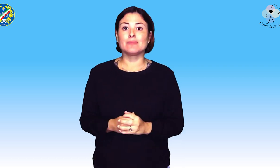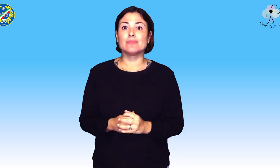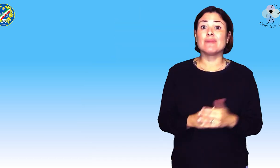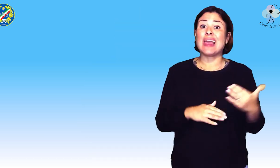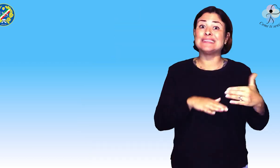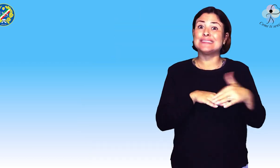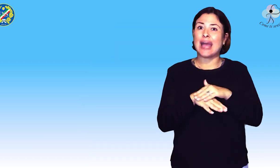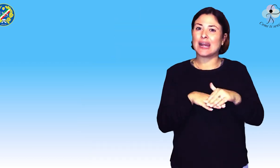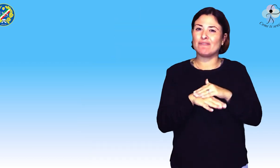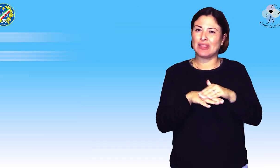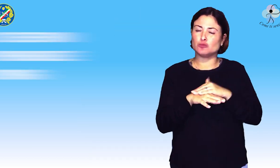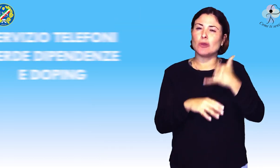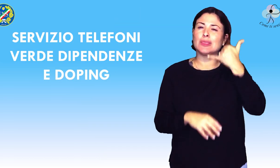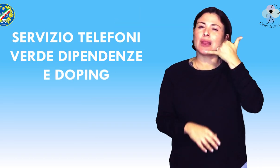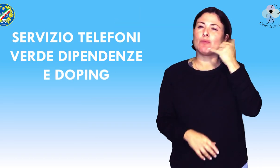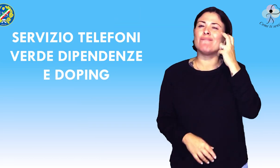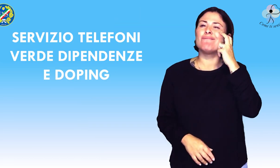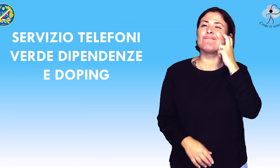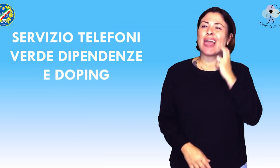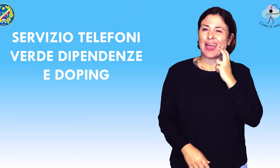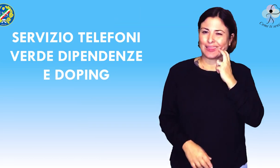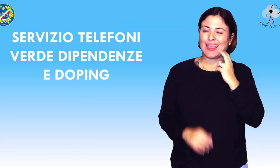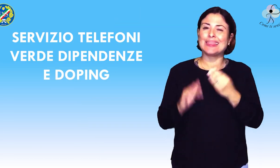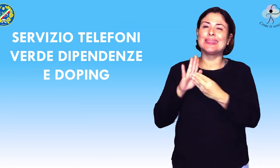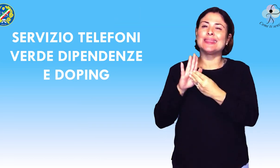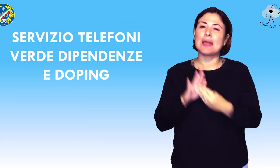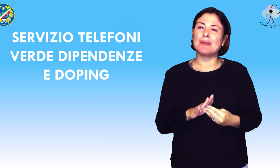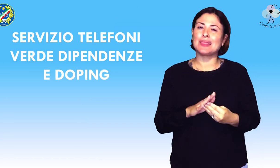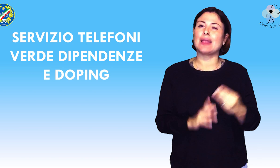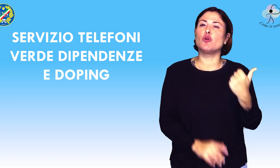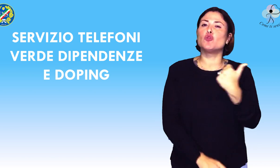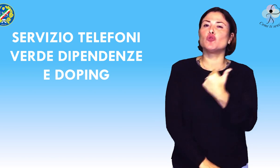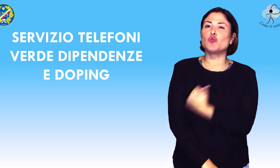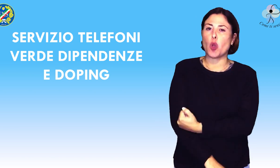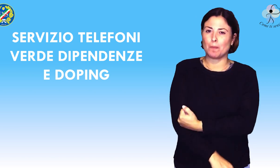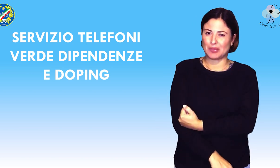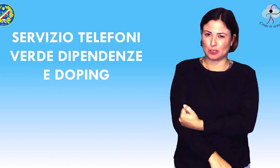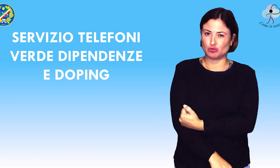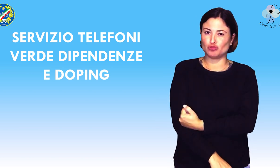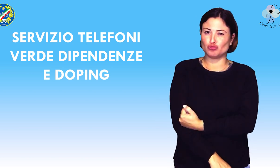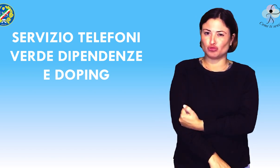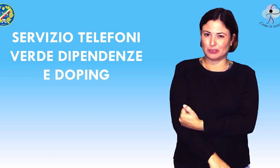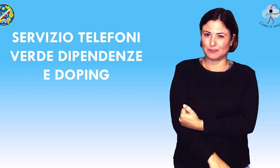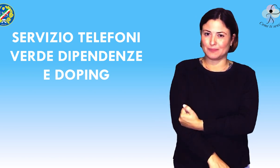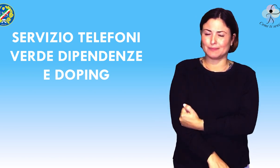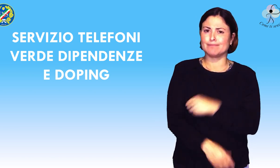Il “Servizio Telefoni Verde Dipendenze e Doping”,